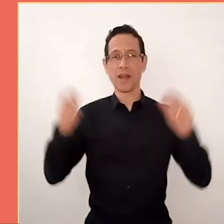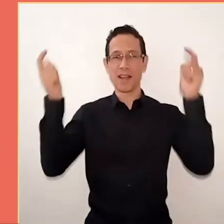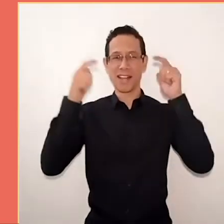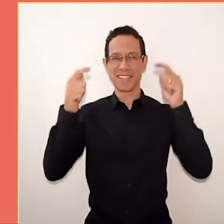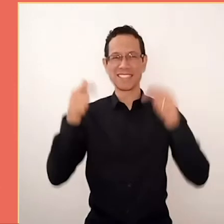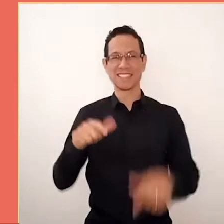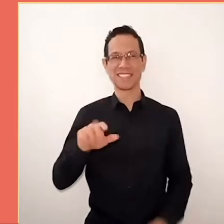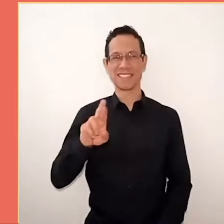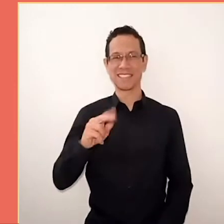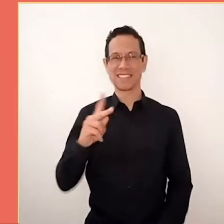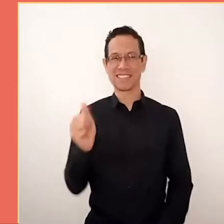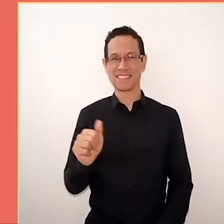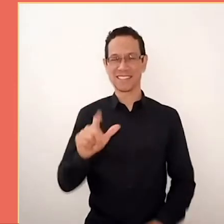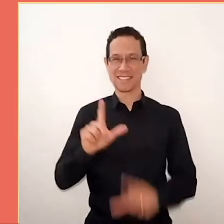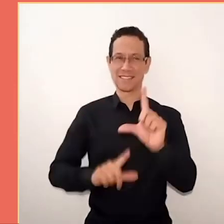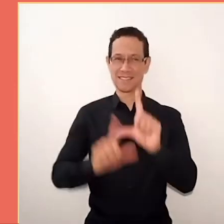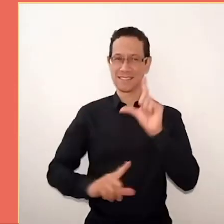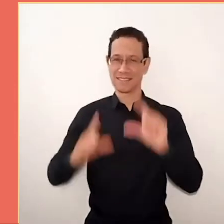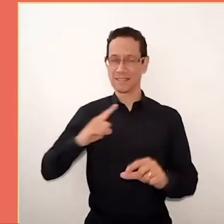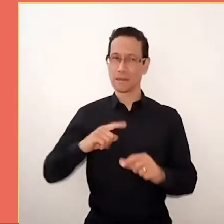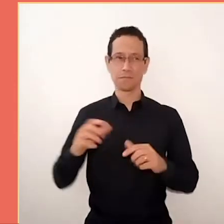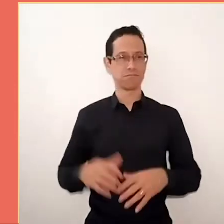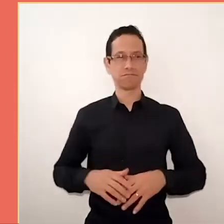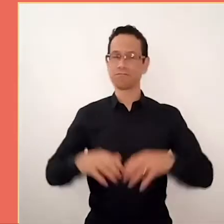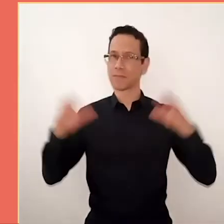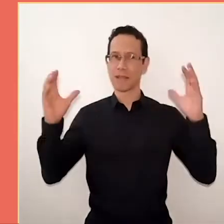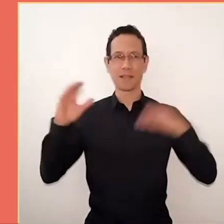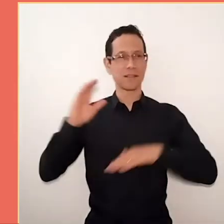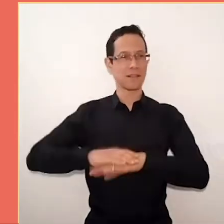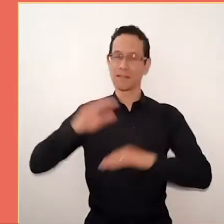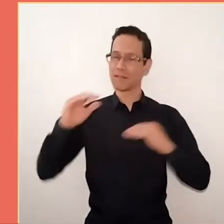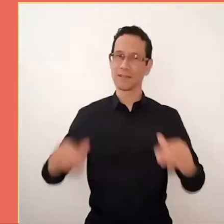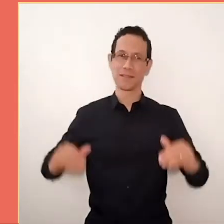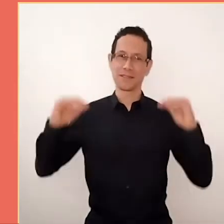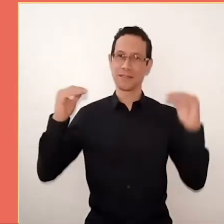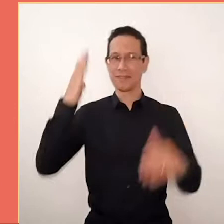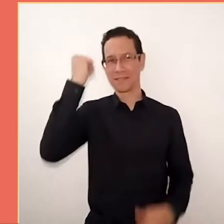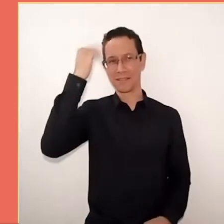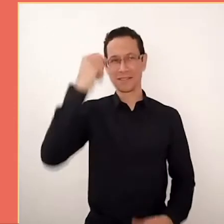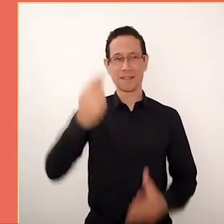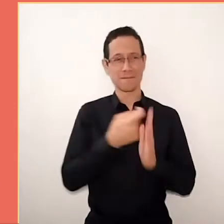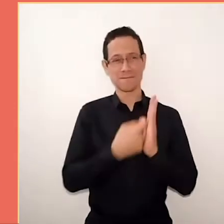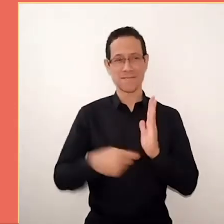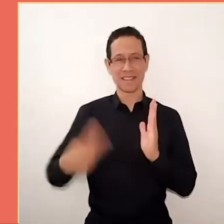ela é, sem dúvida, uma das maiores e mais reconhecidas escritoras brasileiras contemporâneas.